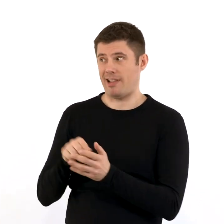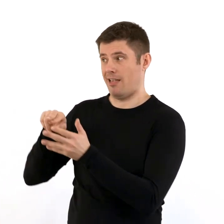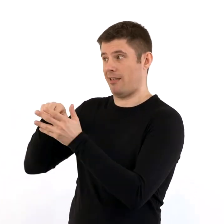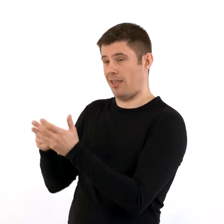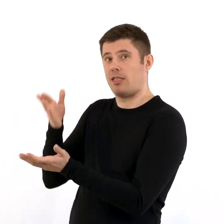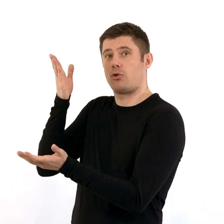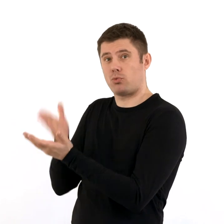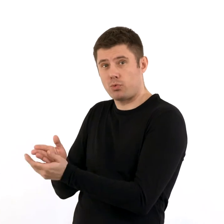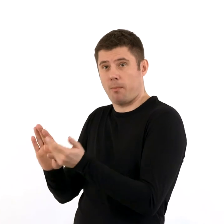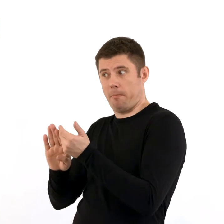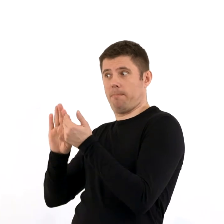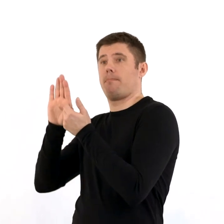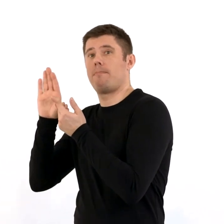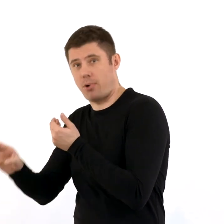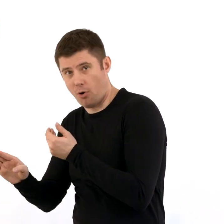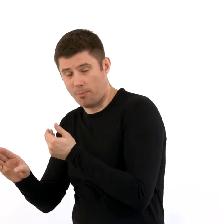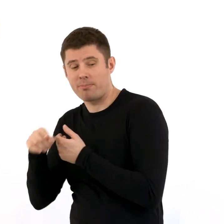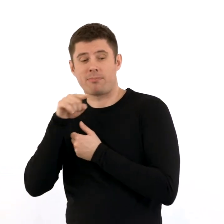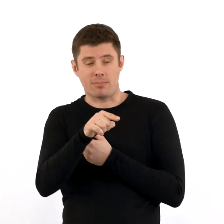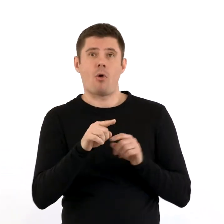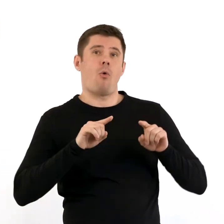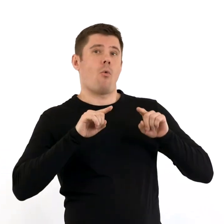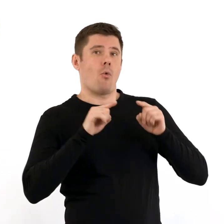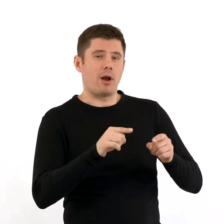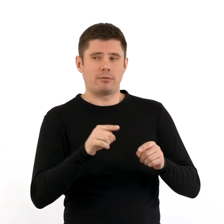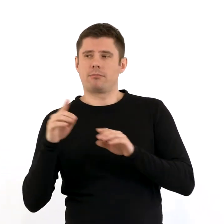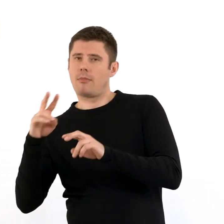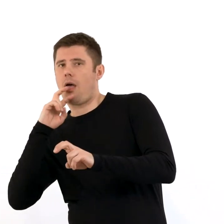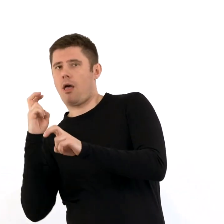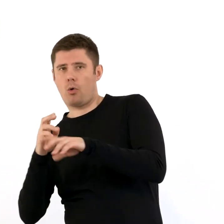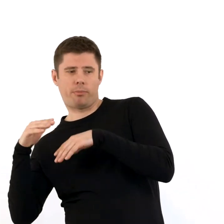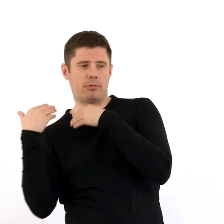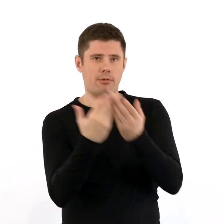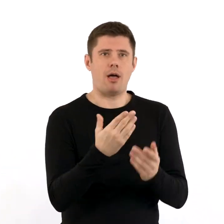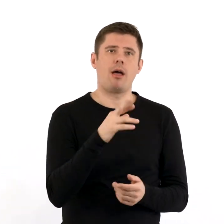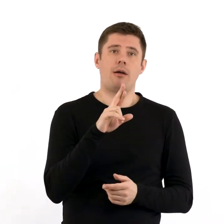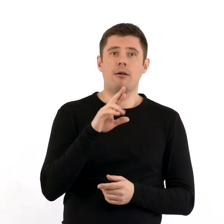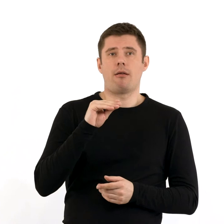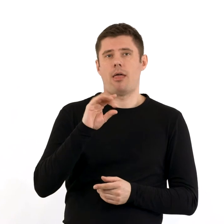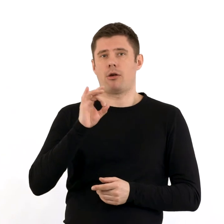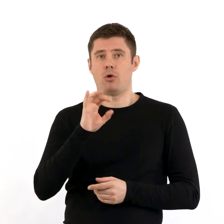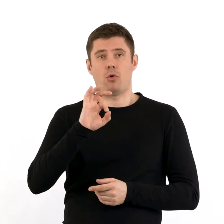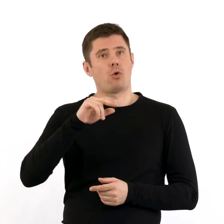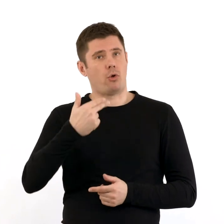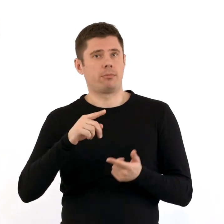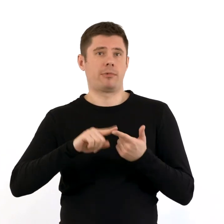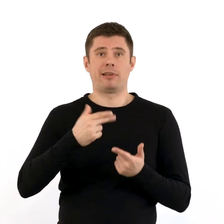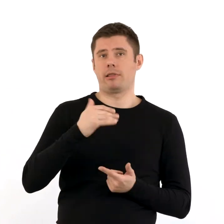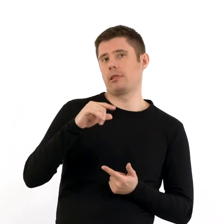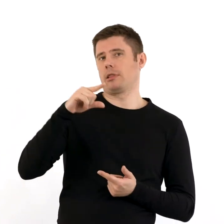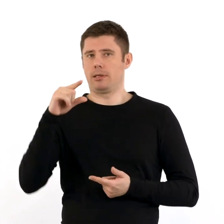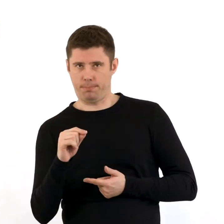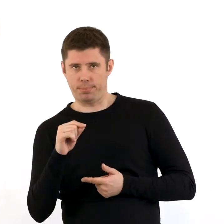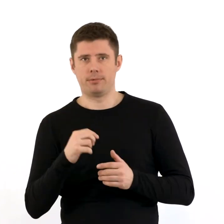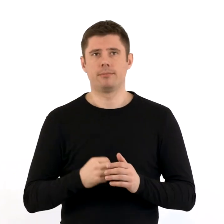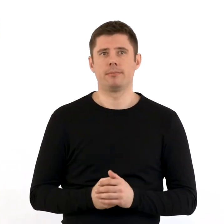Po rejestracji w KRS organizacja otrzymuje automatycznie numery REGON i NIP.